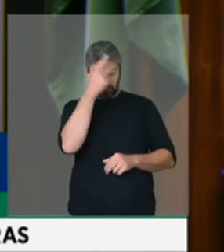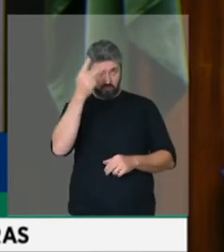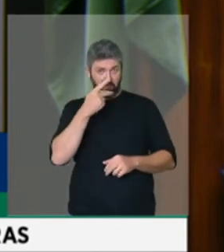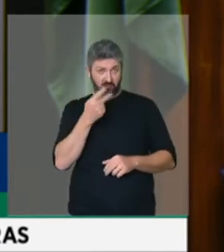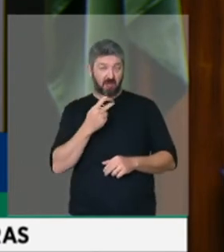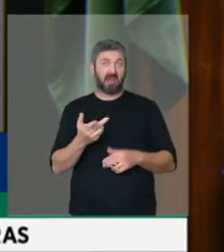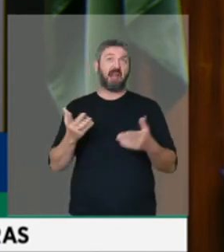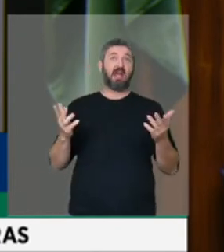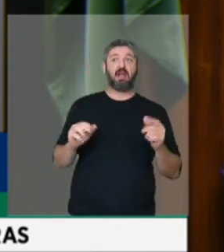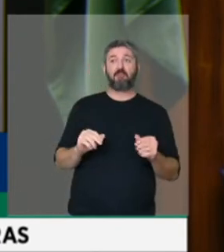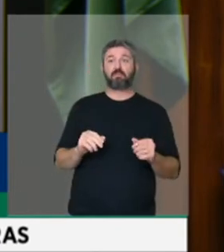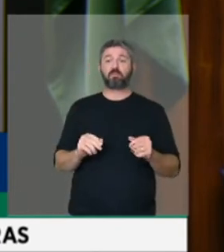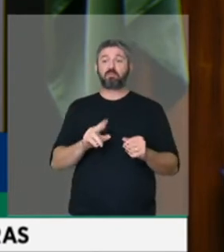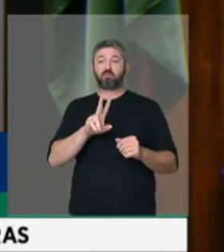É PARA SCOTS AR O QUE NÃO... PRETENDEMOS, POR QUE NÃO